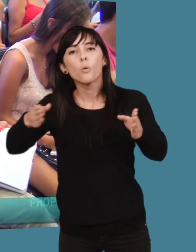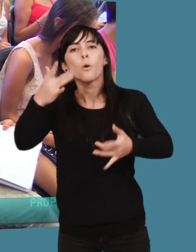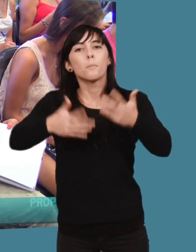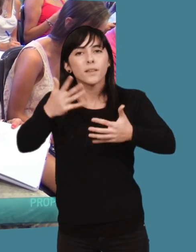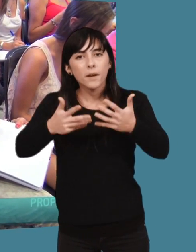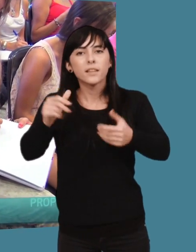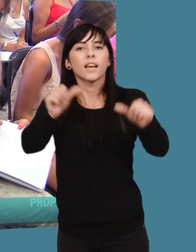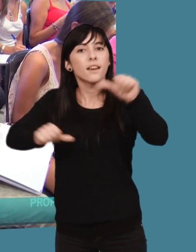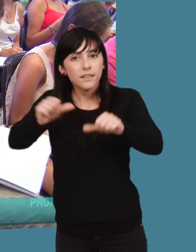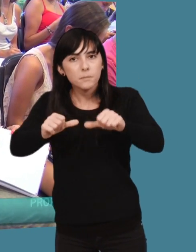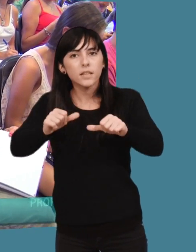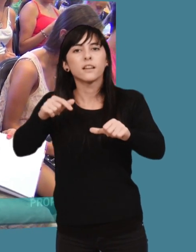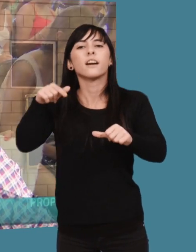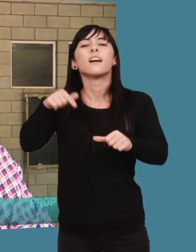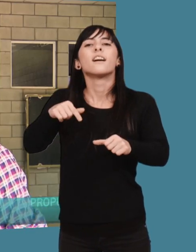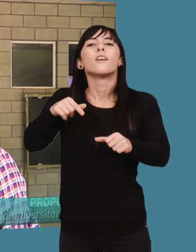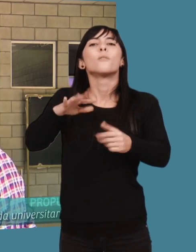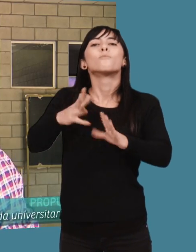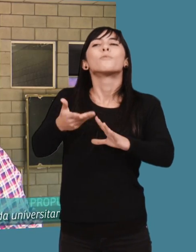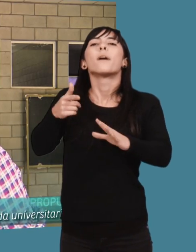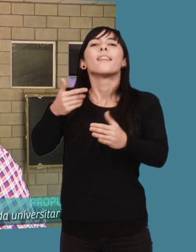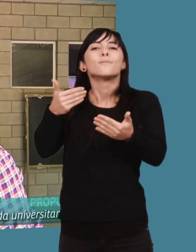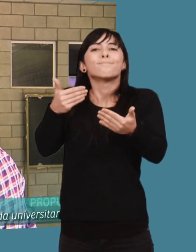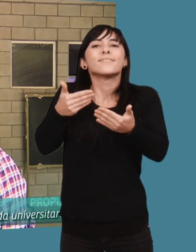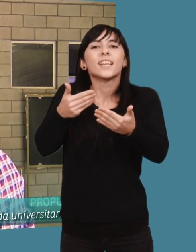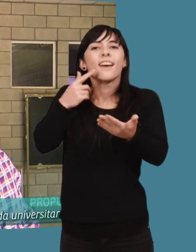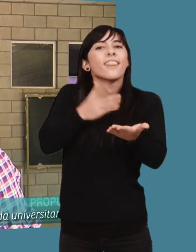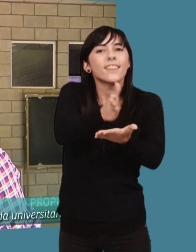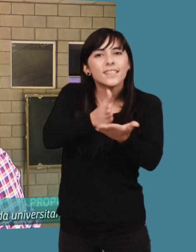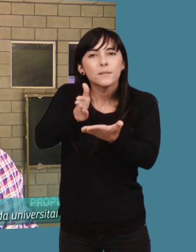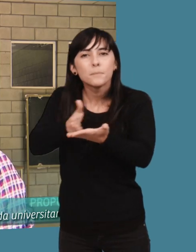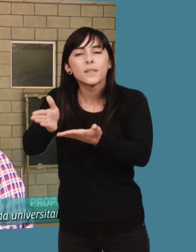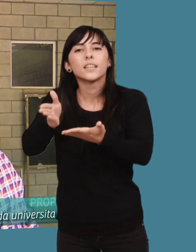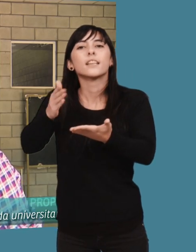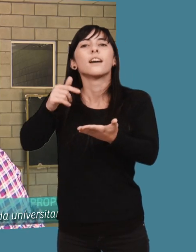de matemática y de química. La idea es acercarlos a esas disciplinas, tratar de